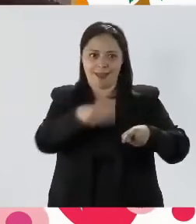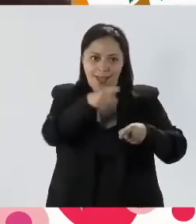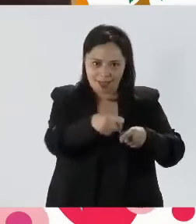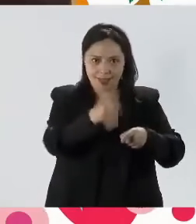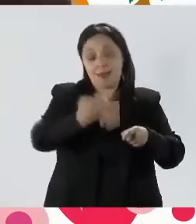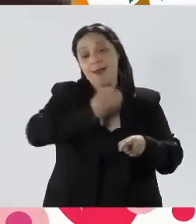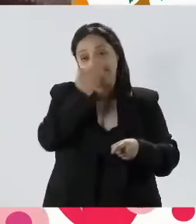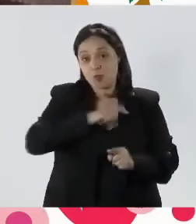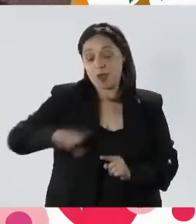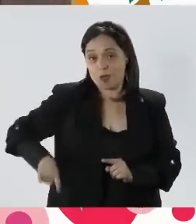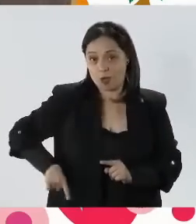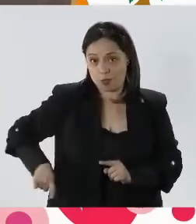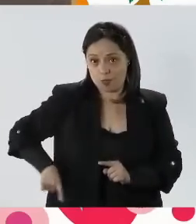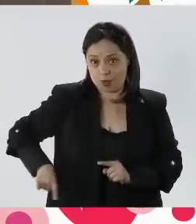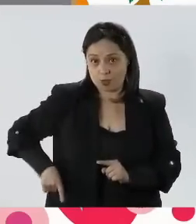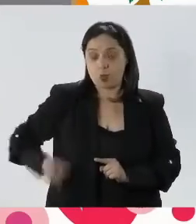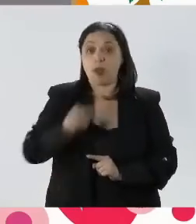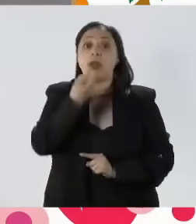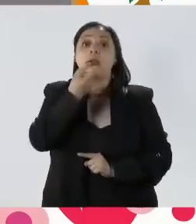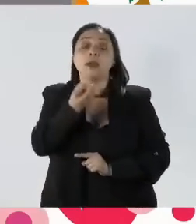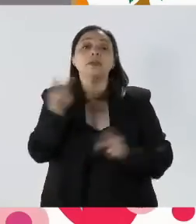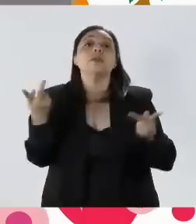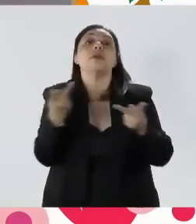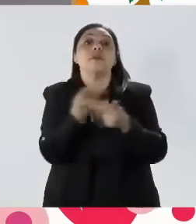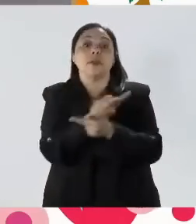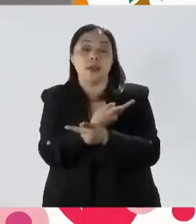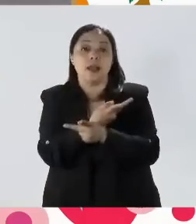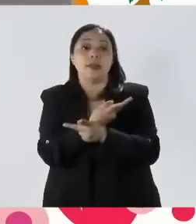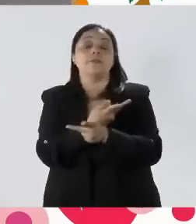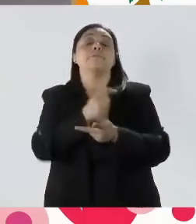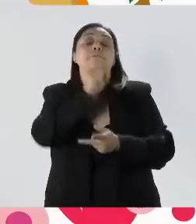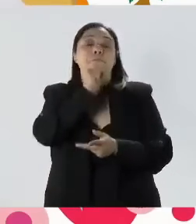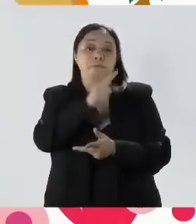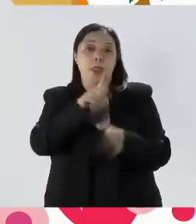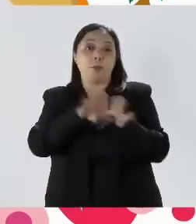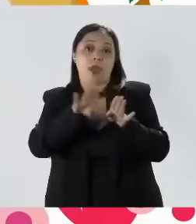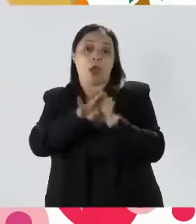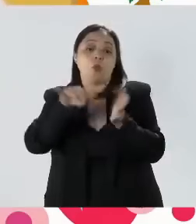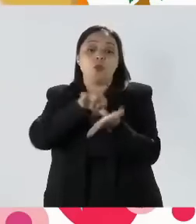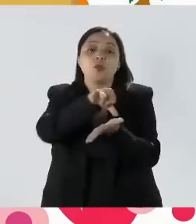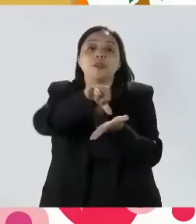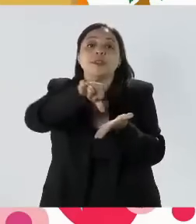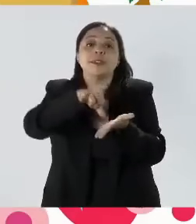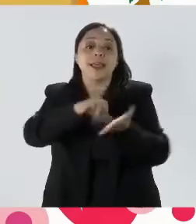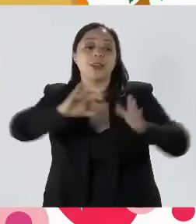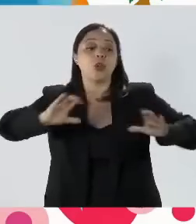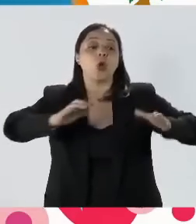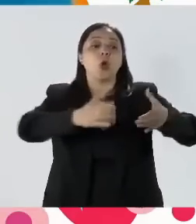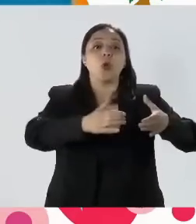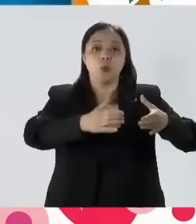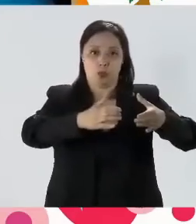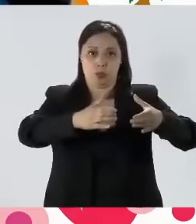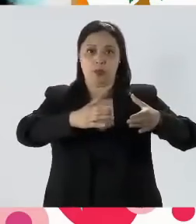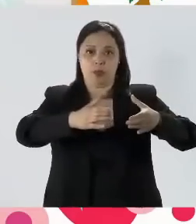las escuelas se convertirán en el corazón y el centro de las comunidades vamos a abrir en